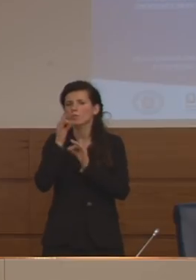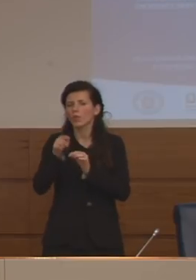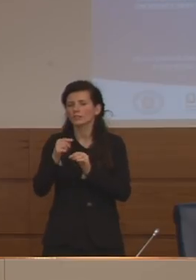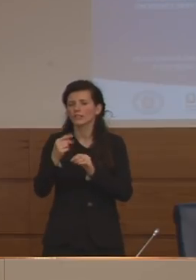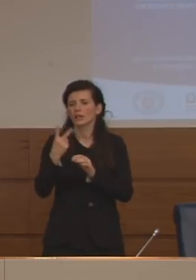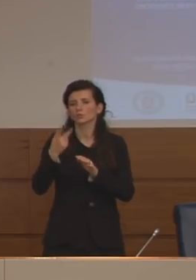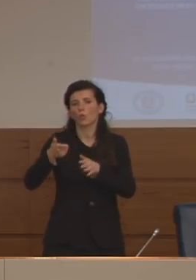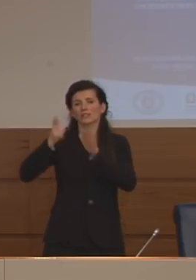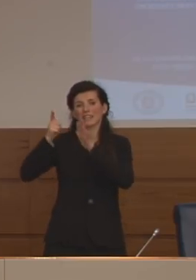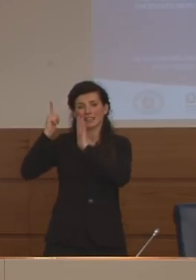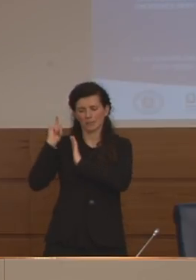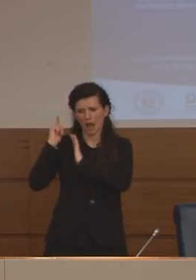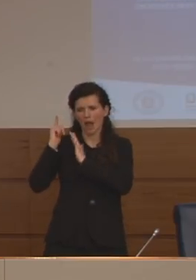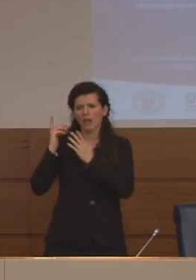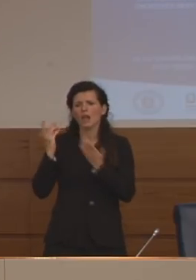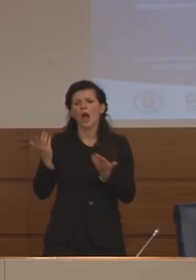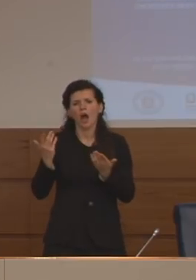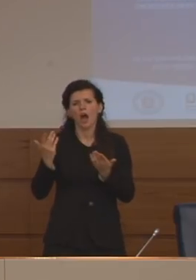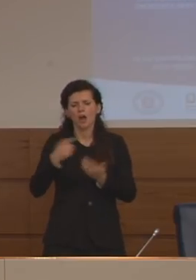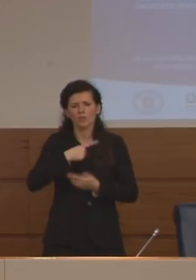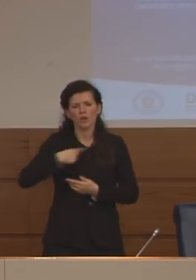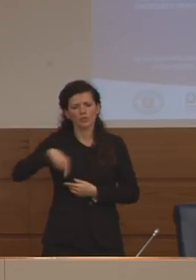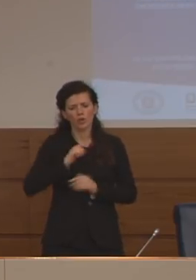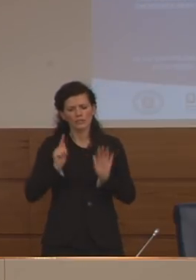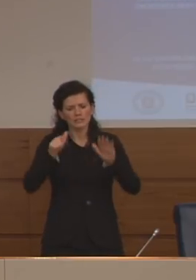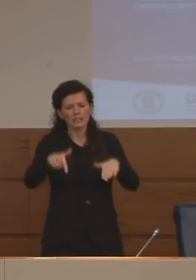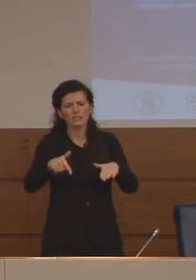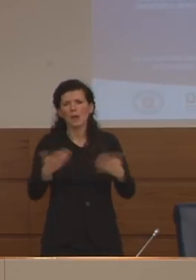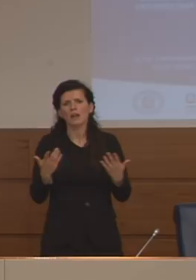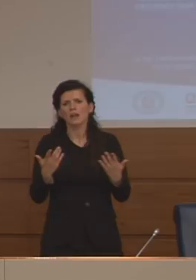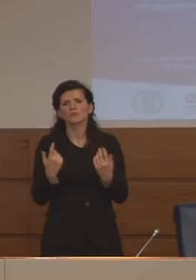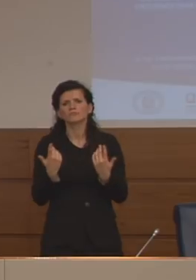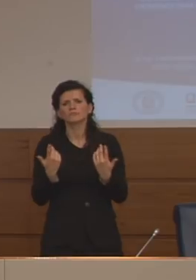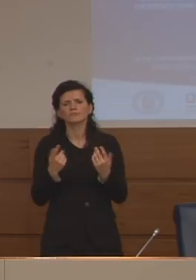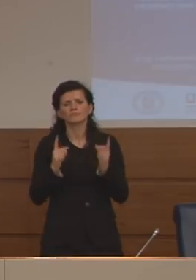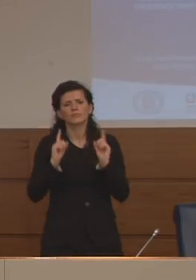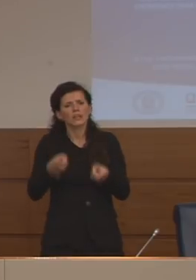che comincia? Grazie.